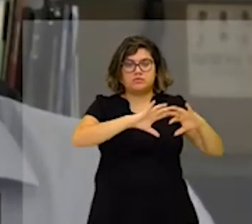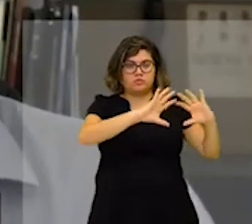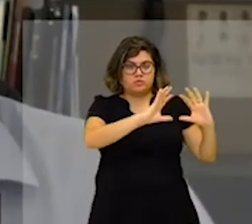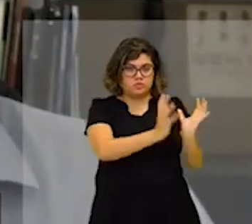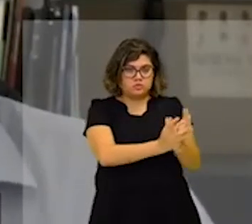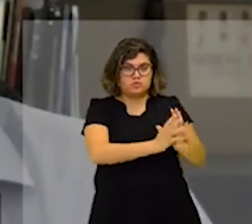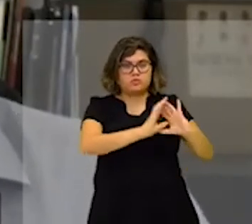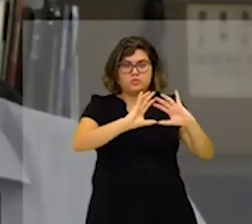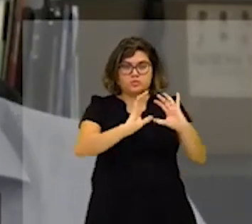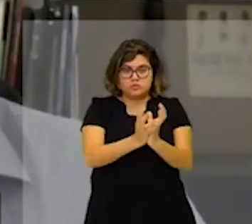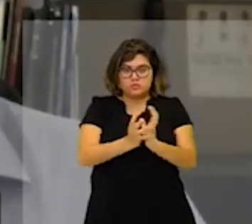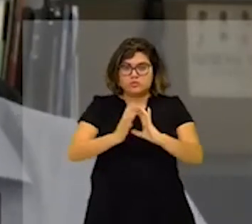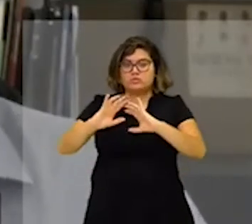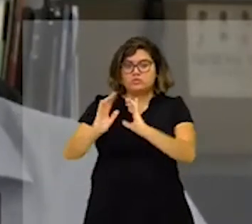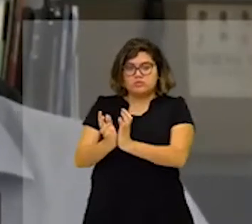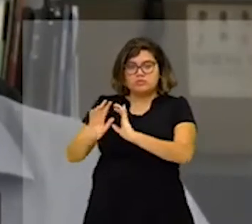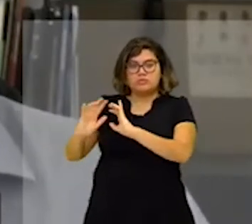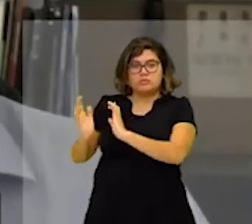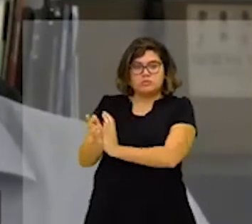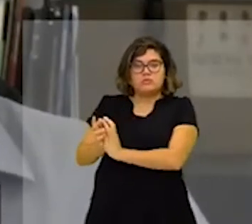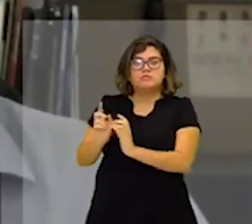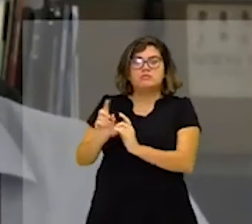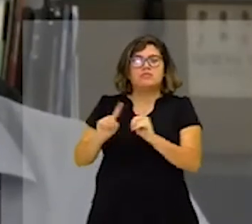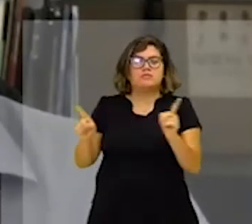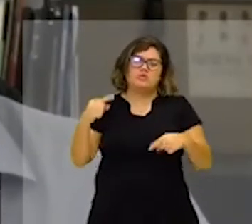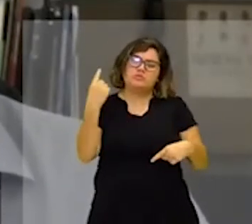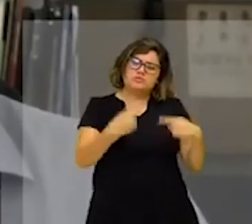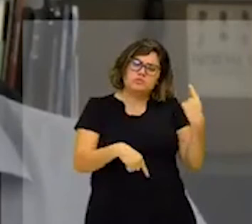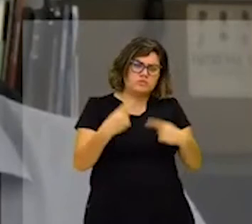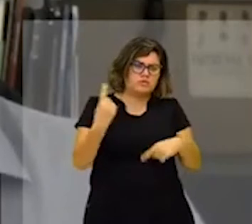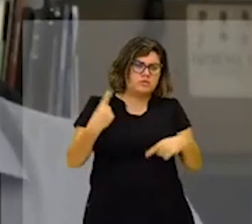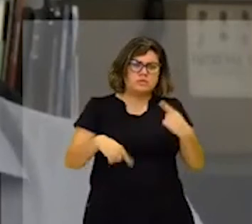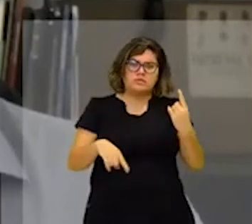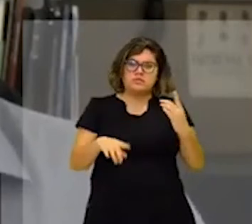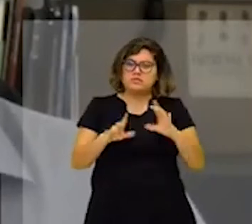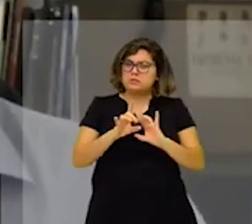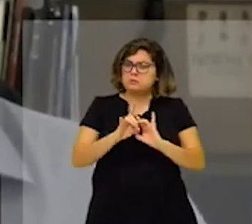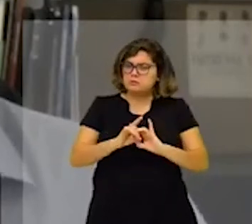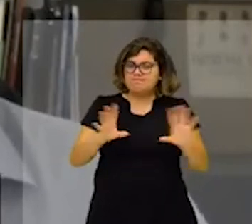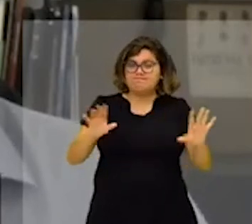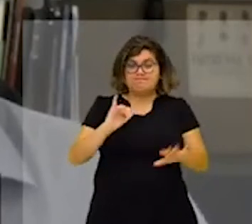o fato é que são está aberto para que o que o debate está aberto e felizmente nós temos temos